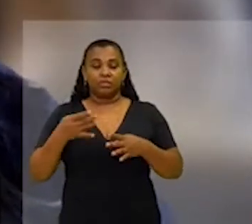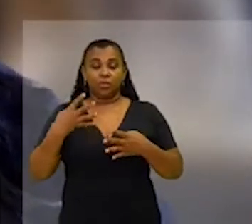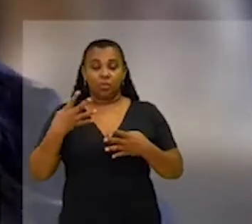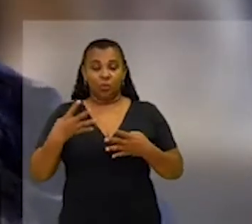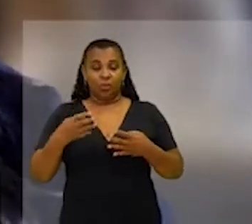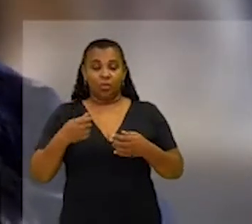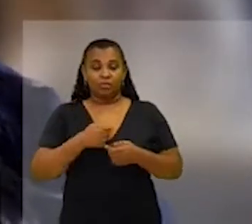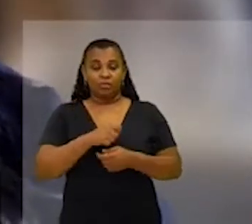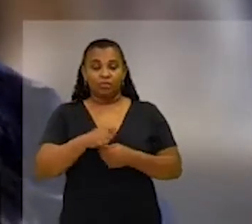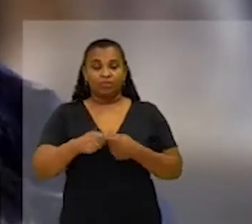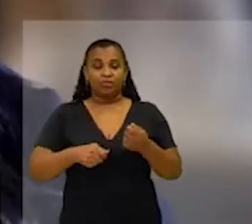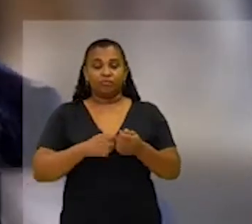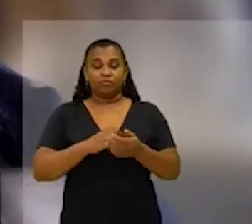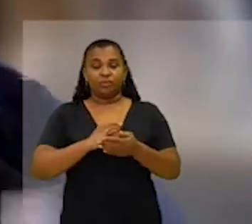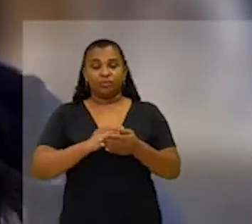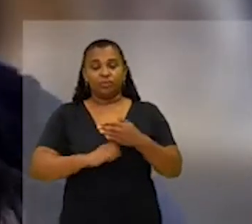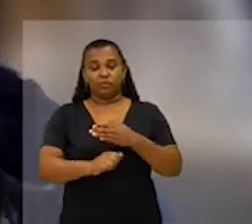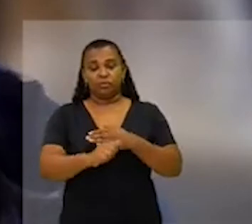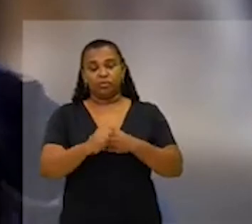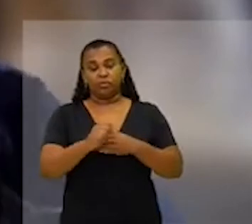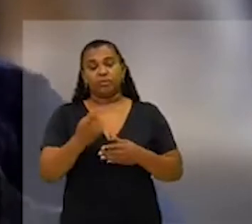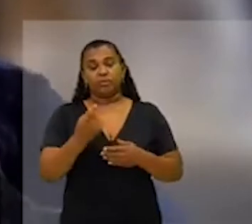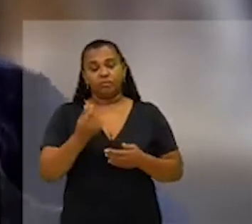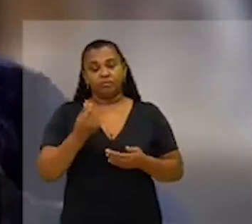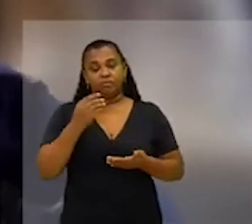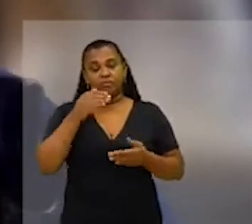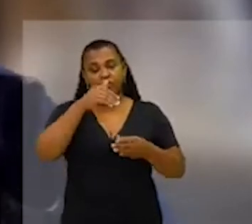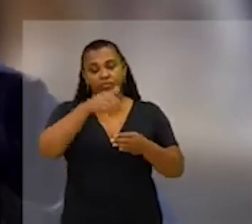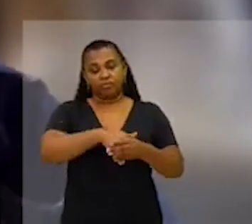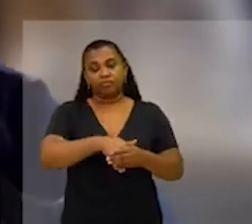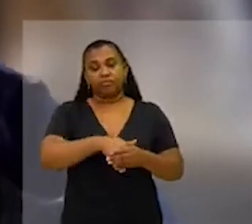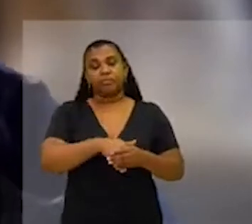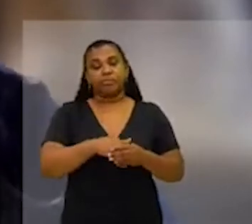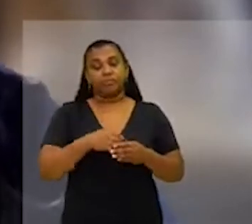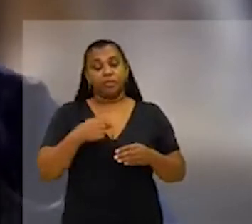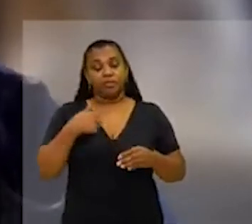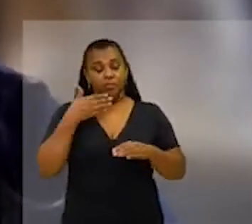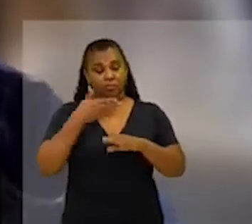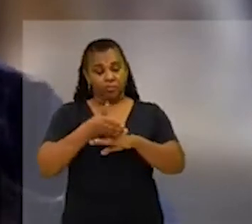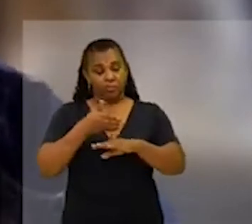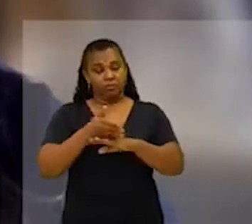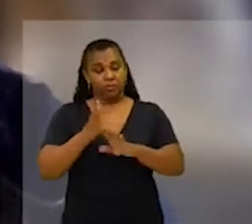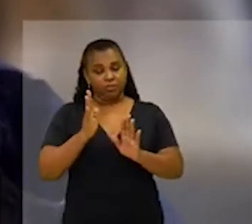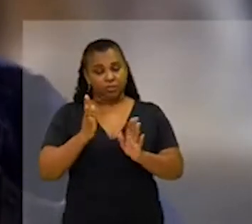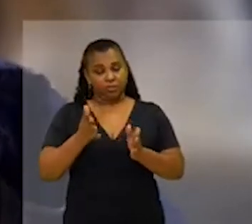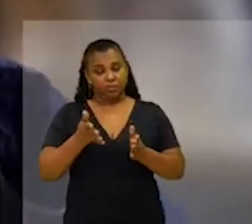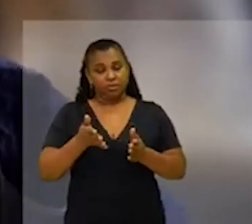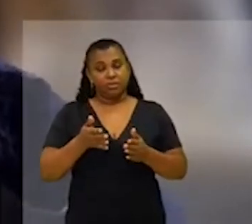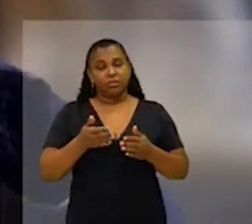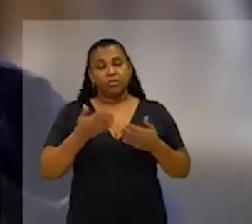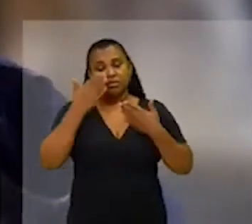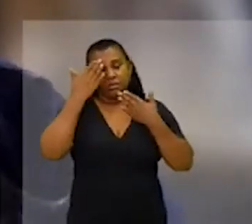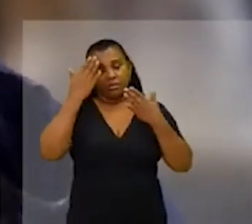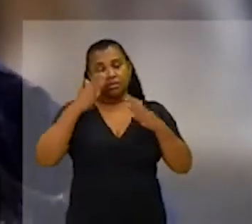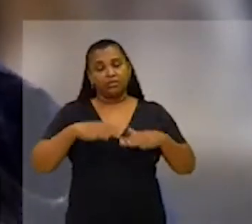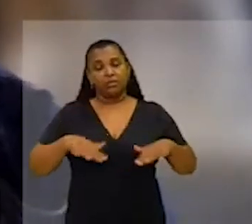participei agradecer e reverenciar todas essa mesa professora e um agradecimento muito especial a